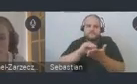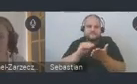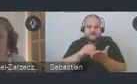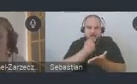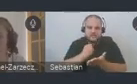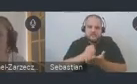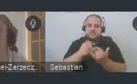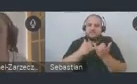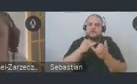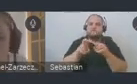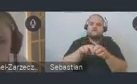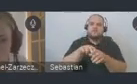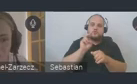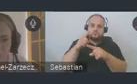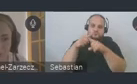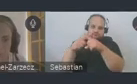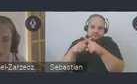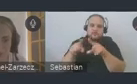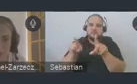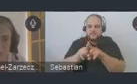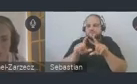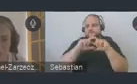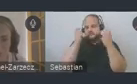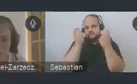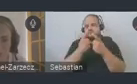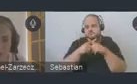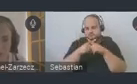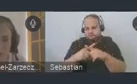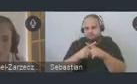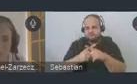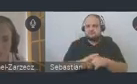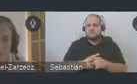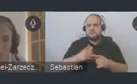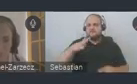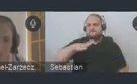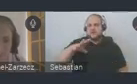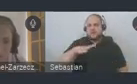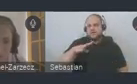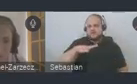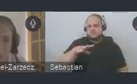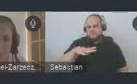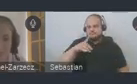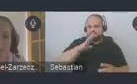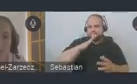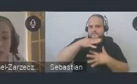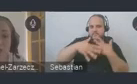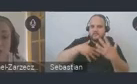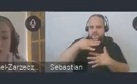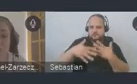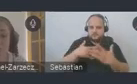Jak wyłączamy wszyscy okno, to za chwilę wyłączamy wszyscy okno. Warto to przeplatać. Tu jest nawet zapisane